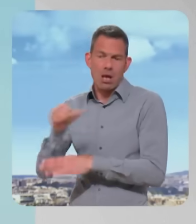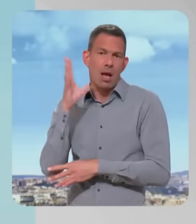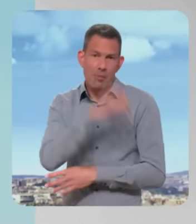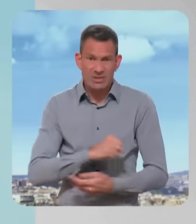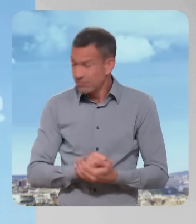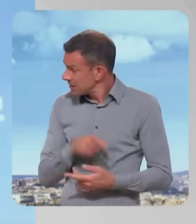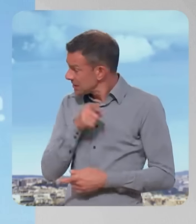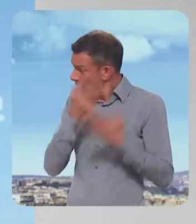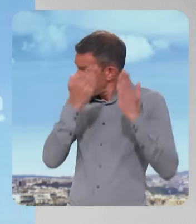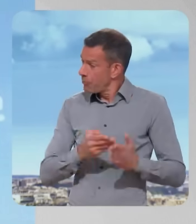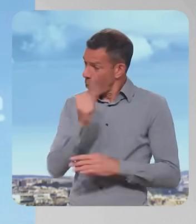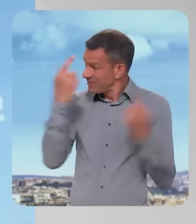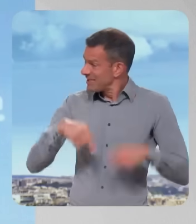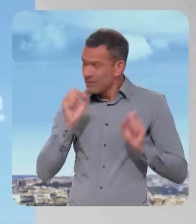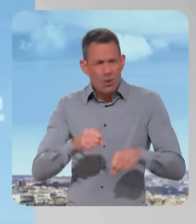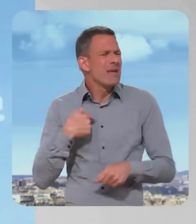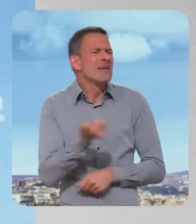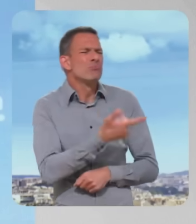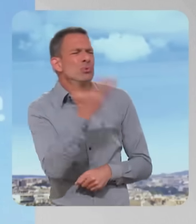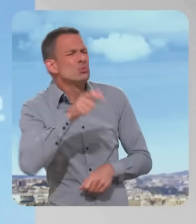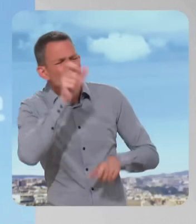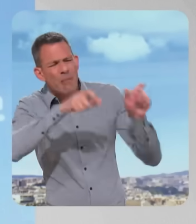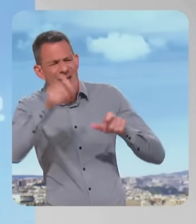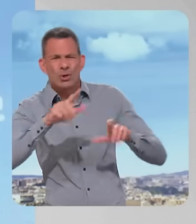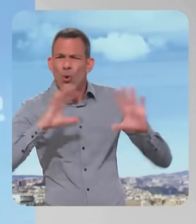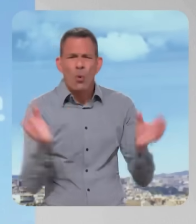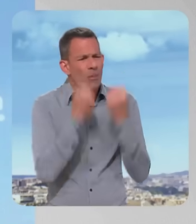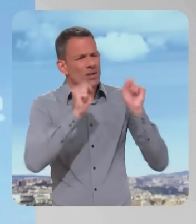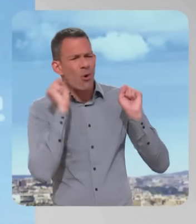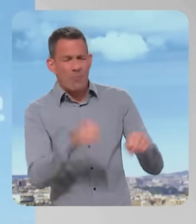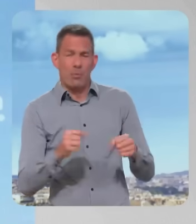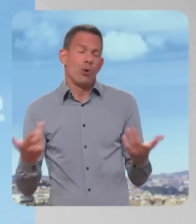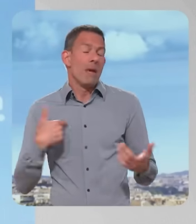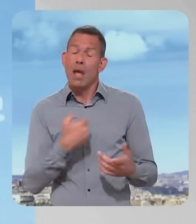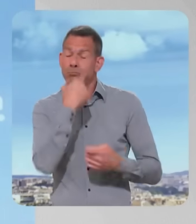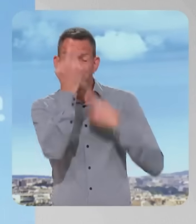à l'élection présidentielle. Je voudrais lui rendre hommage. Sans la campagne présidentielle qu'il a faite,